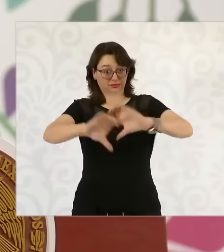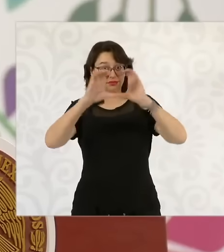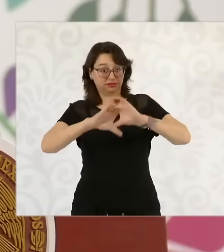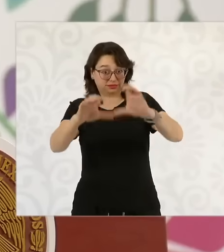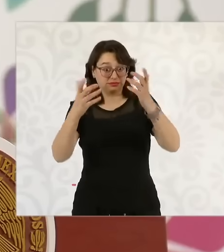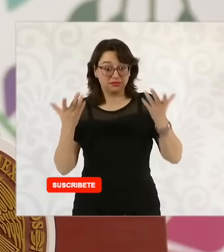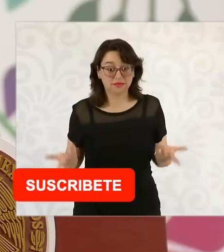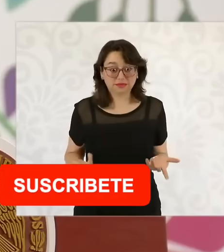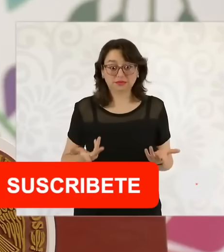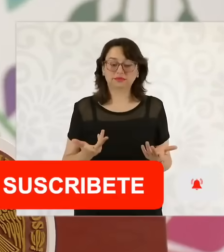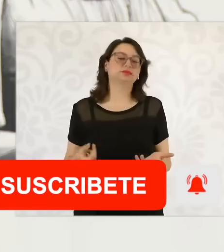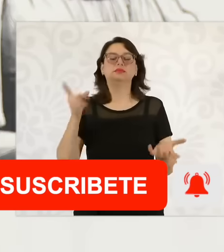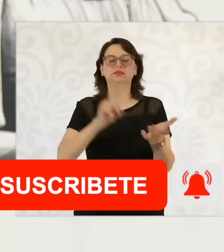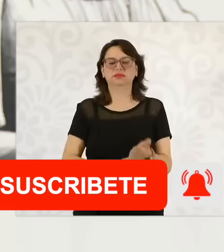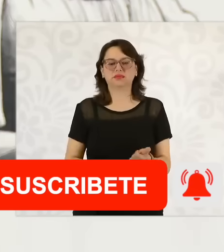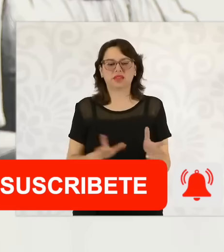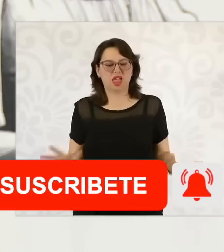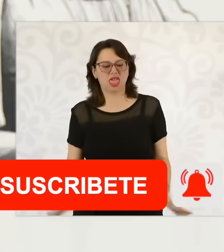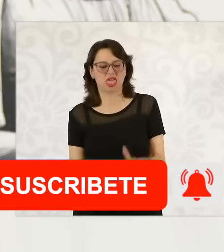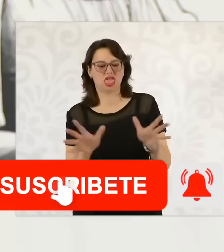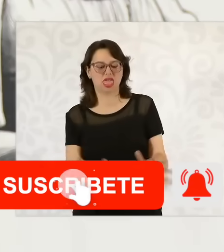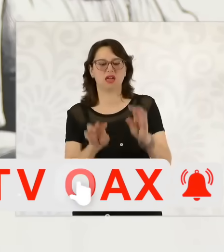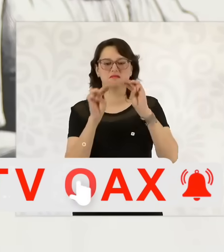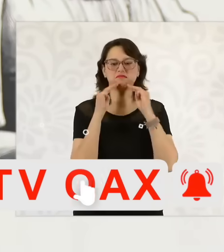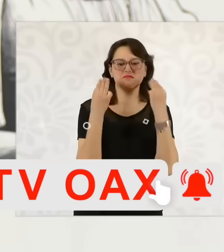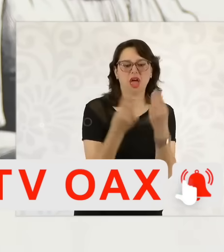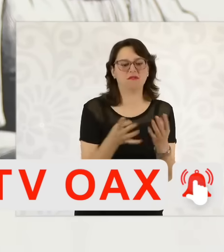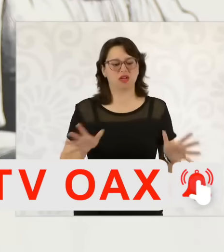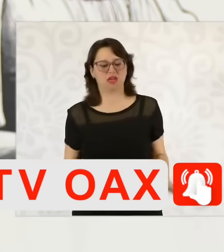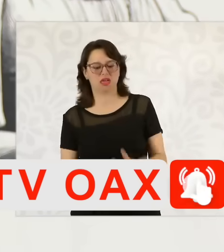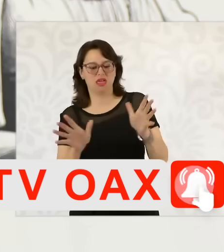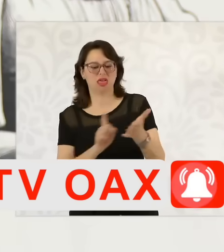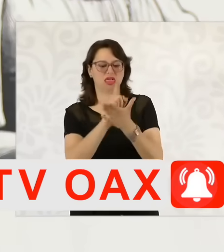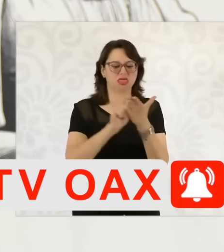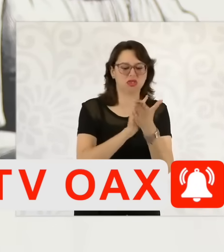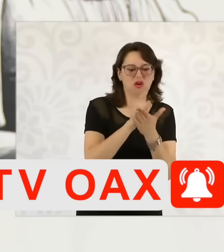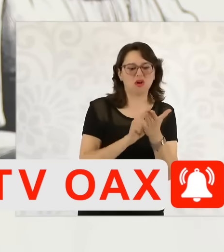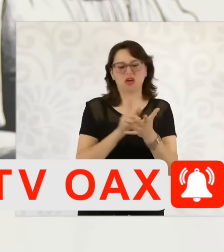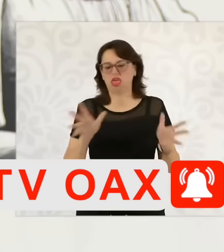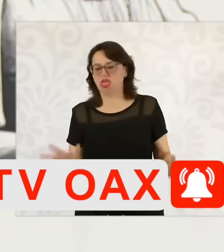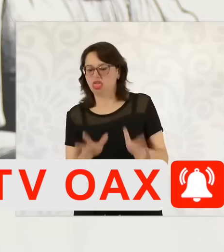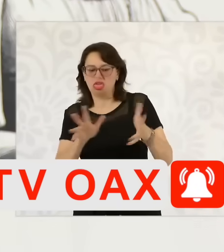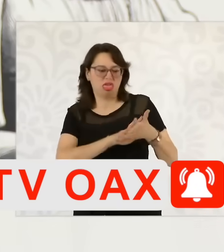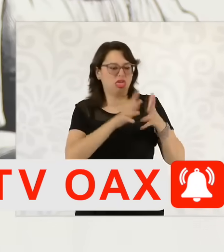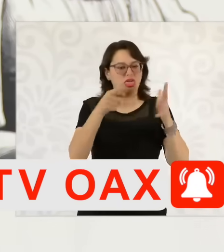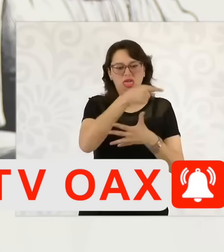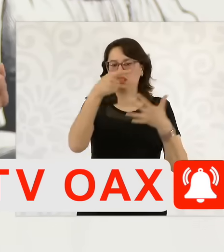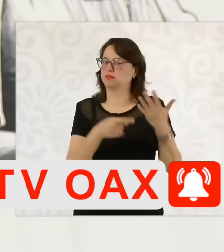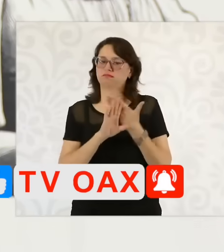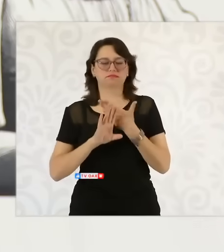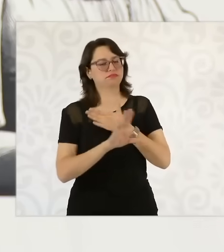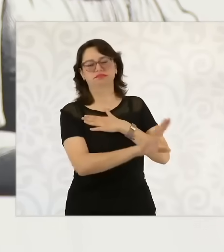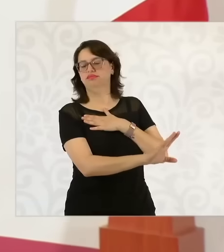que no hay apología de la violencia en la música mexicana entre otras acciones que